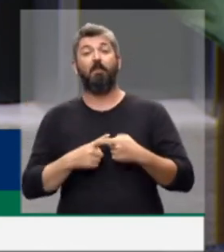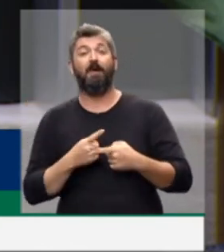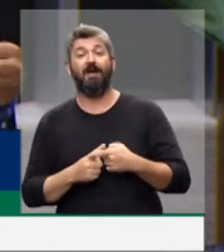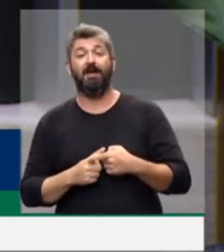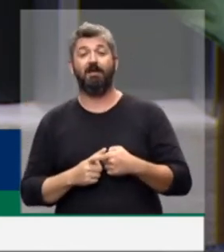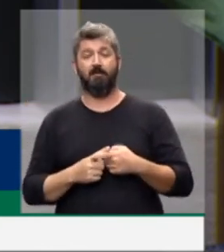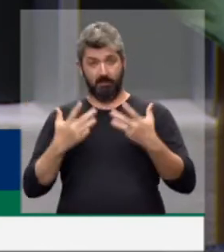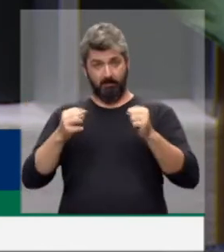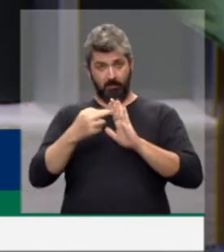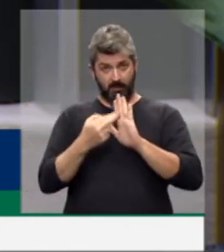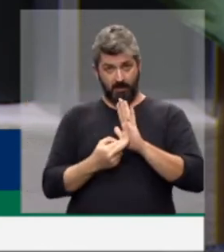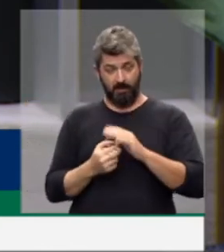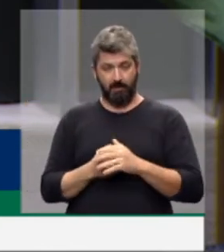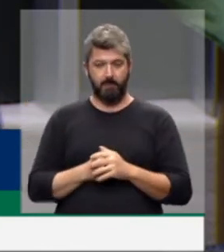PRÓPRIA ENERGIA PARA REDUZIR